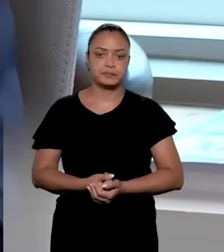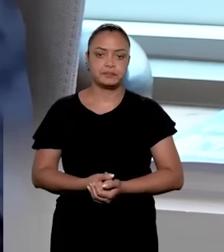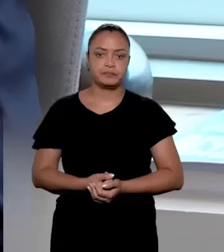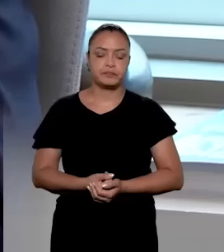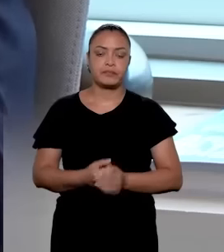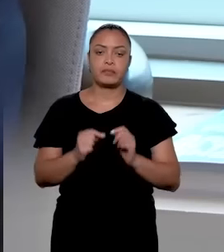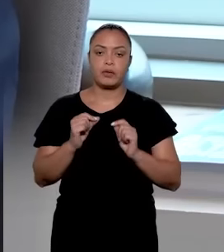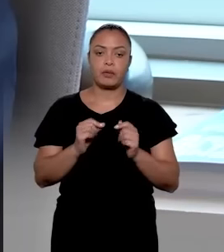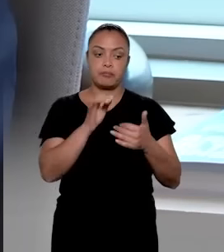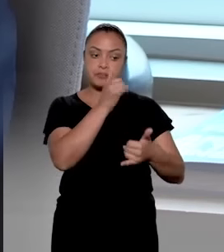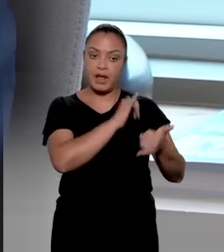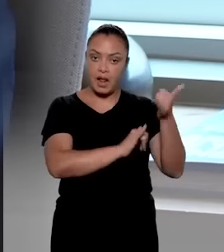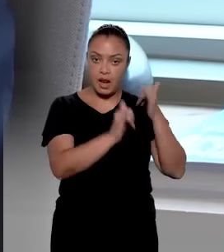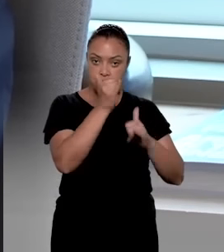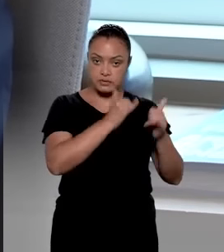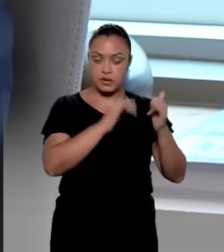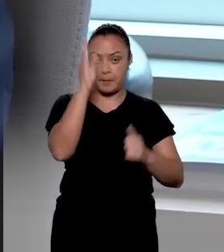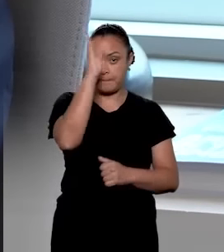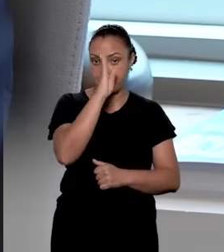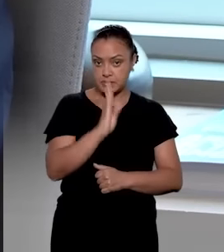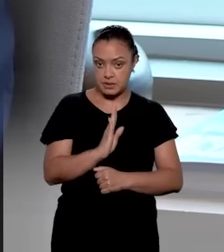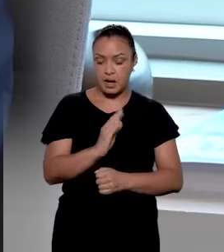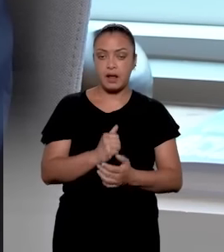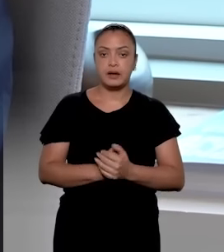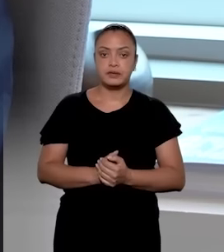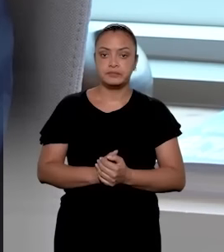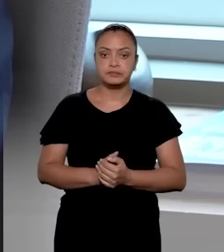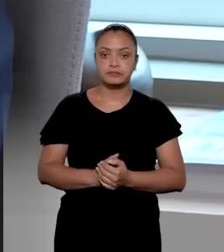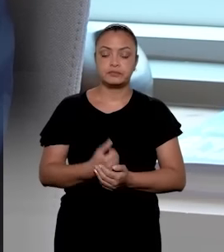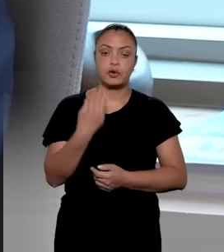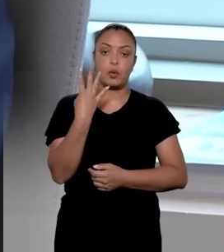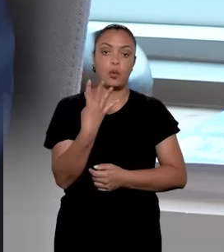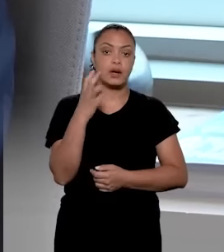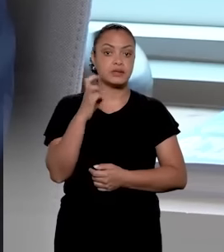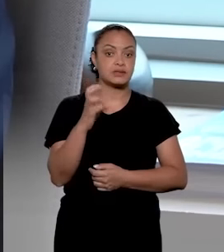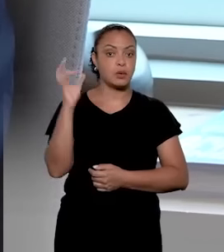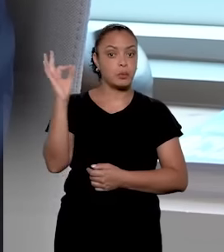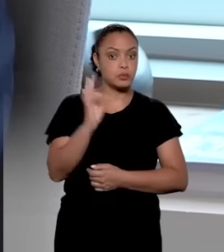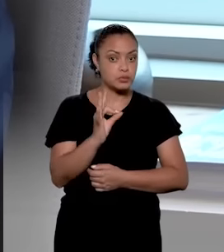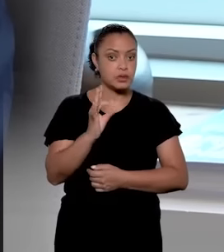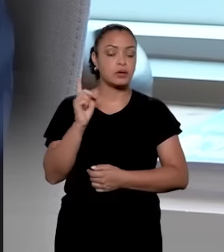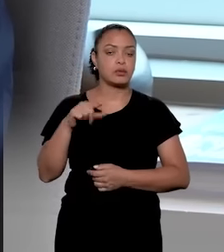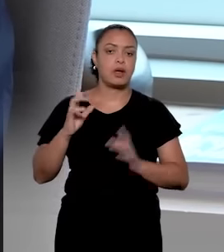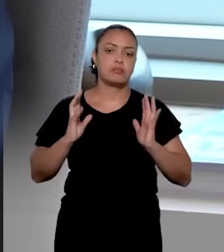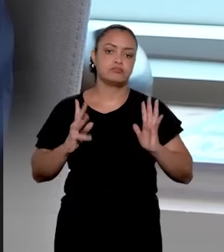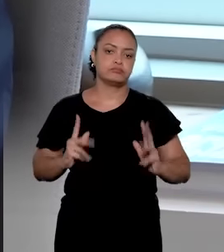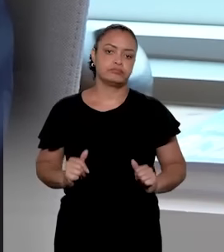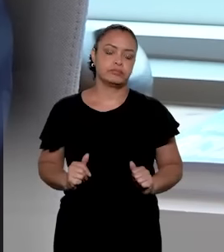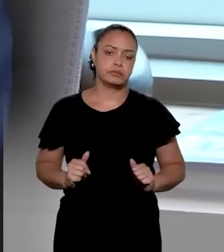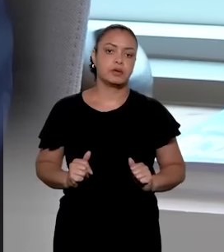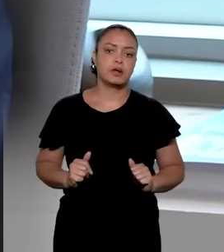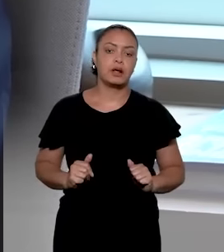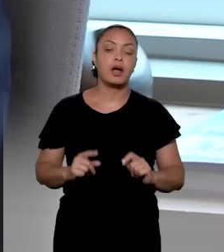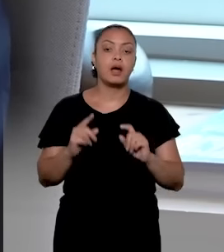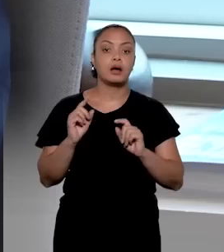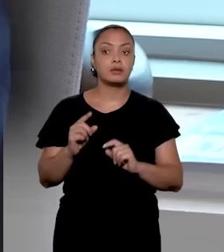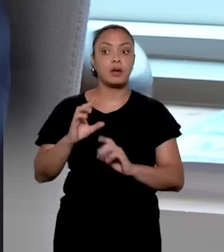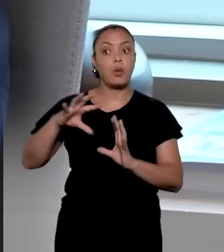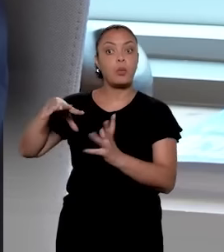Bom, primeiro lugar, a matriz energética brasileira tem 45% renovável, a do mundo